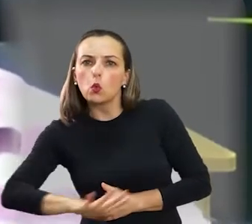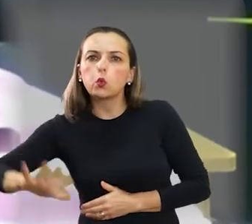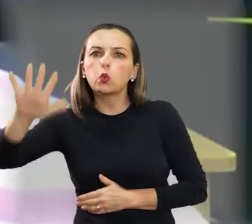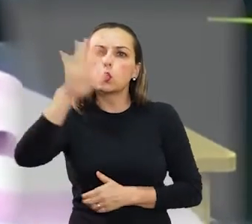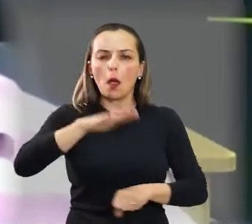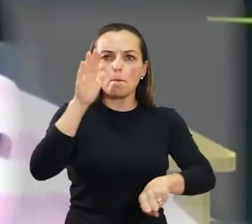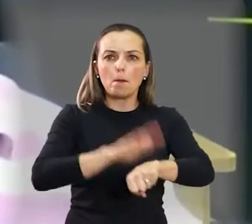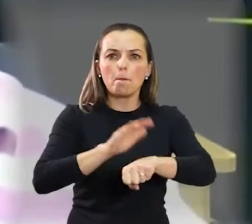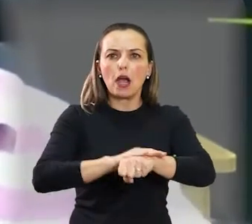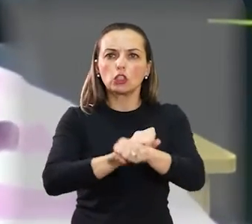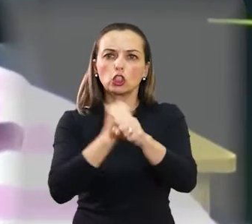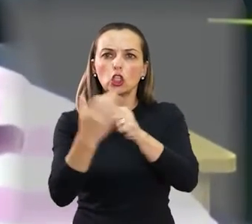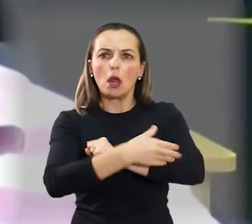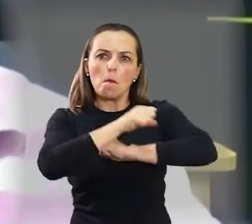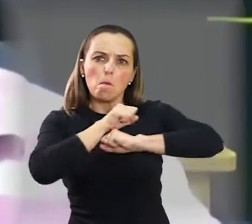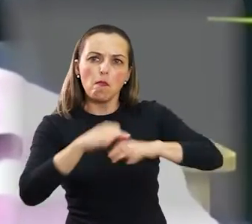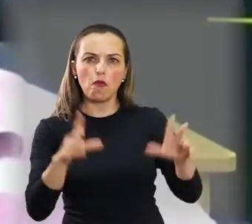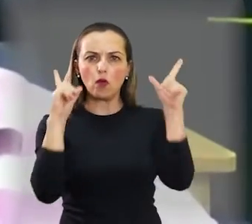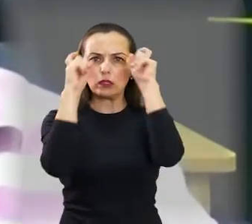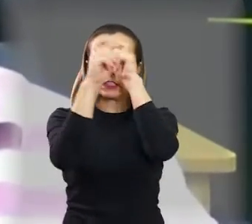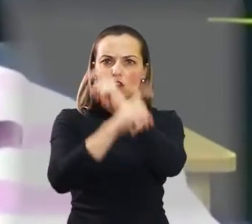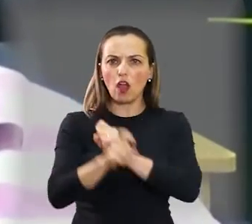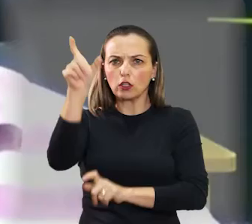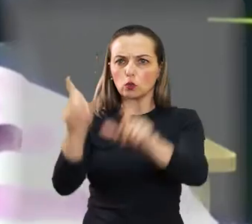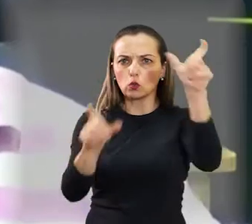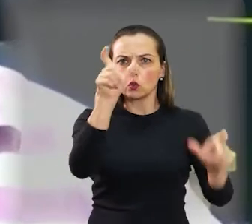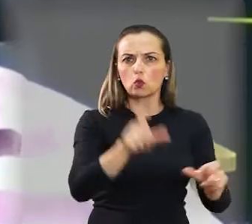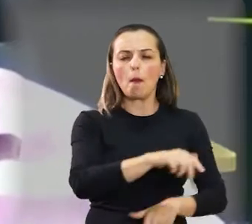infelizmente, de mais de 4 mil mortos e envolta tudo isso,